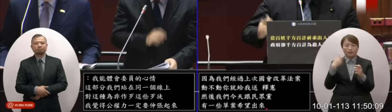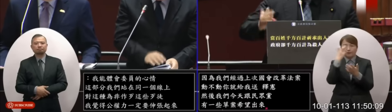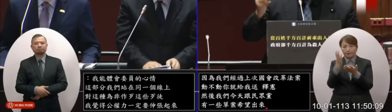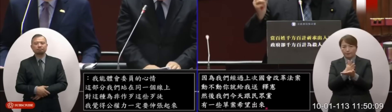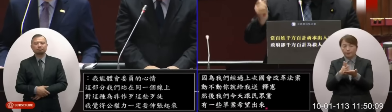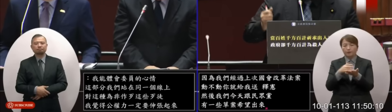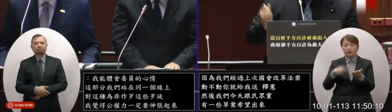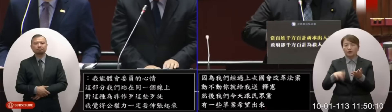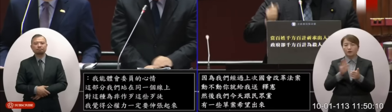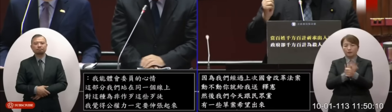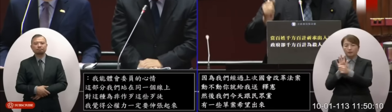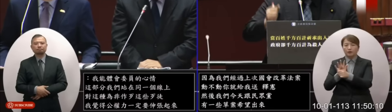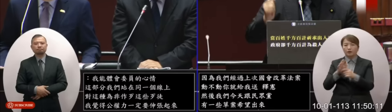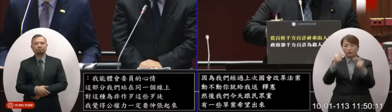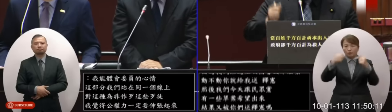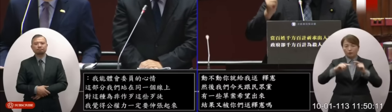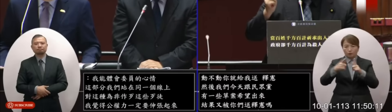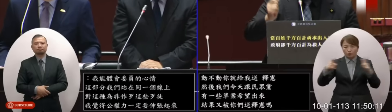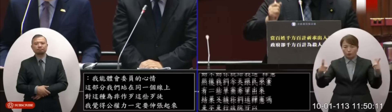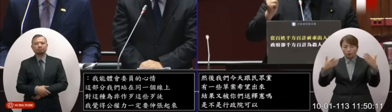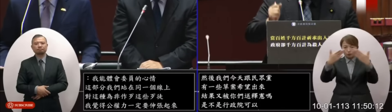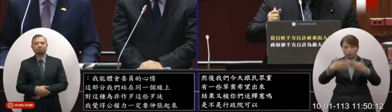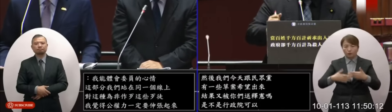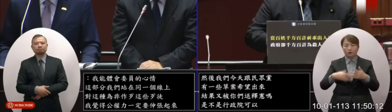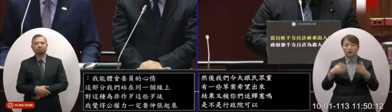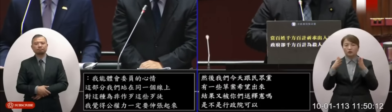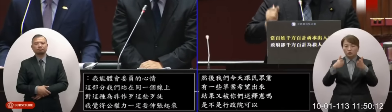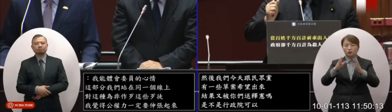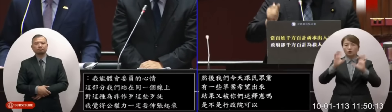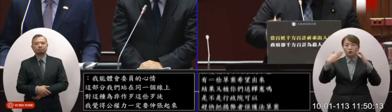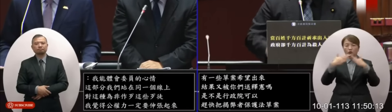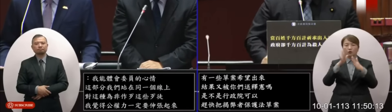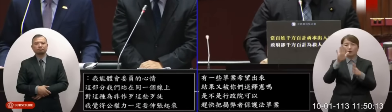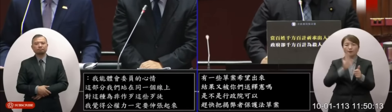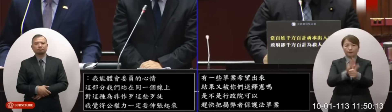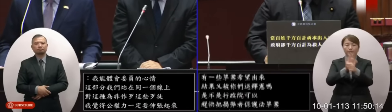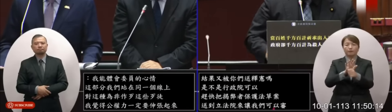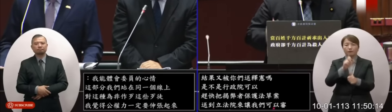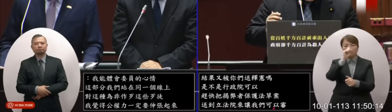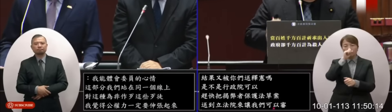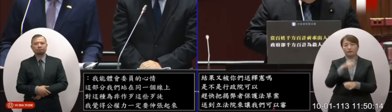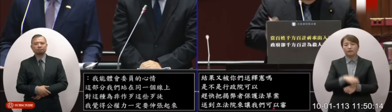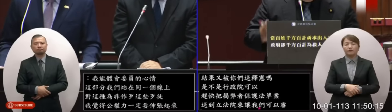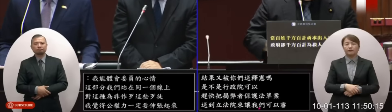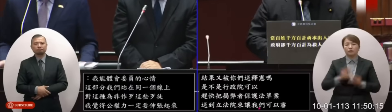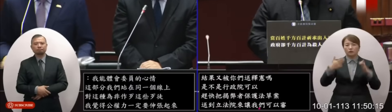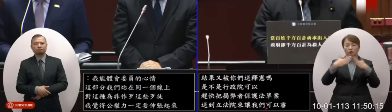我們能夠把各個版本趕快審出一個 對國家有幫助的 因為國家很多備案